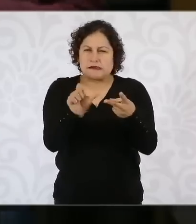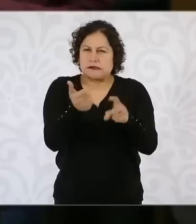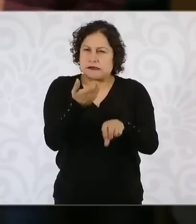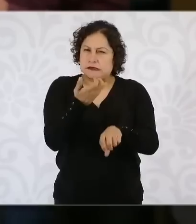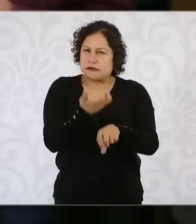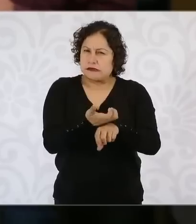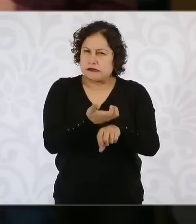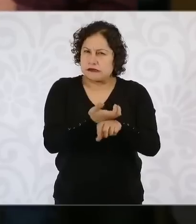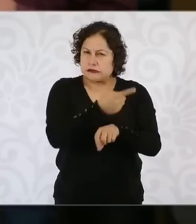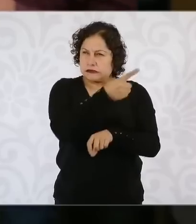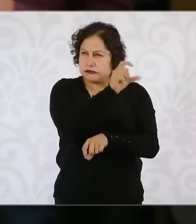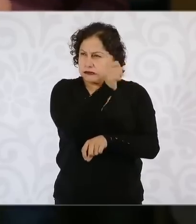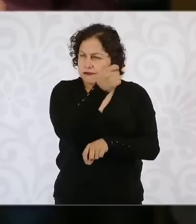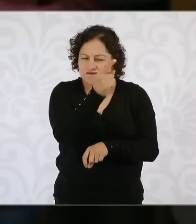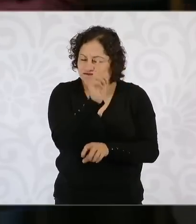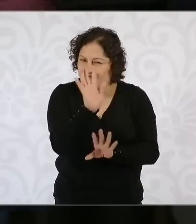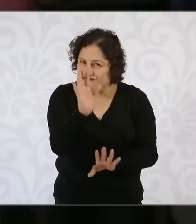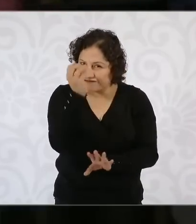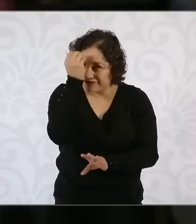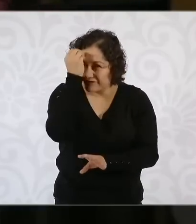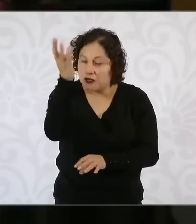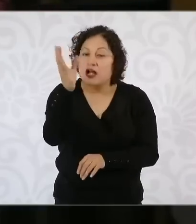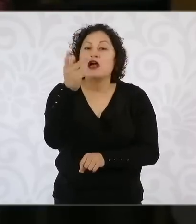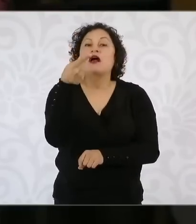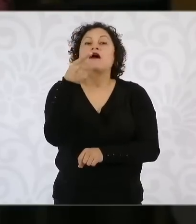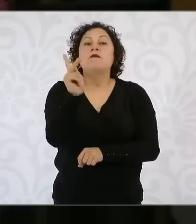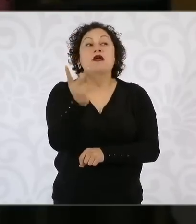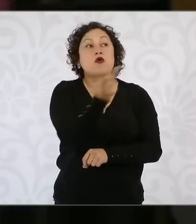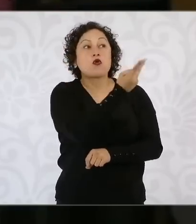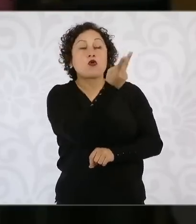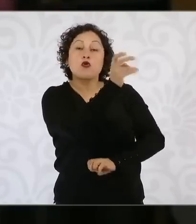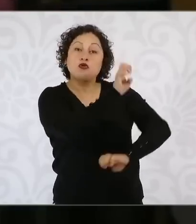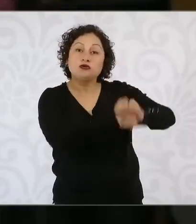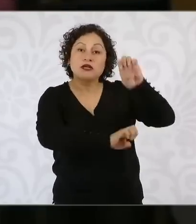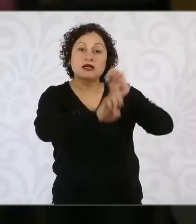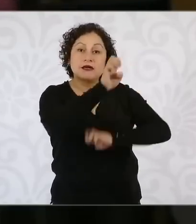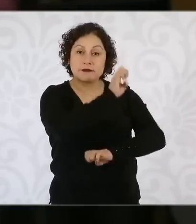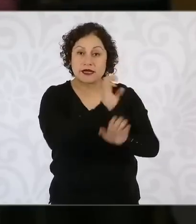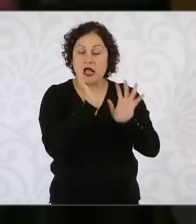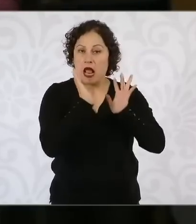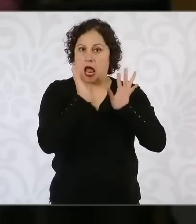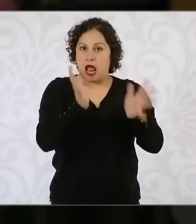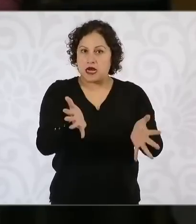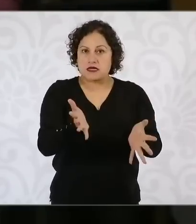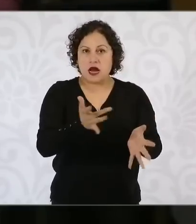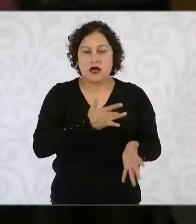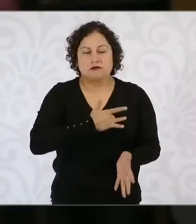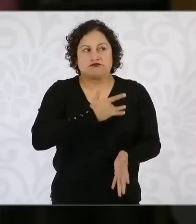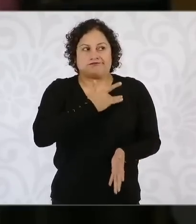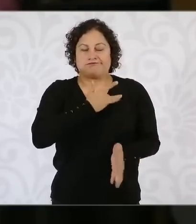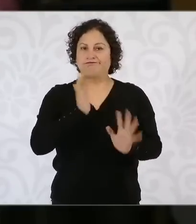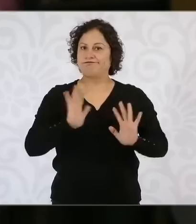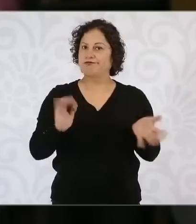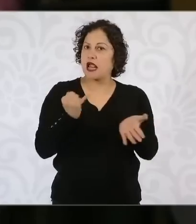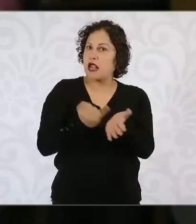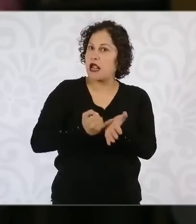se han eh manifestado que esta situación de los aranceles les afectaría gravemente a ellos también